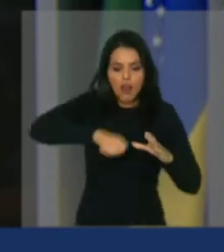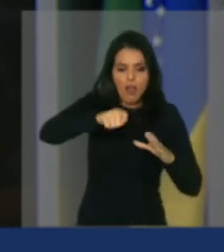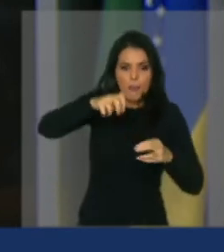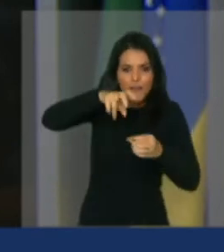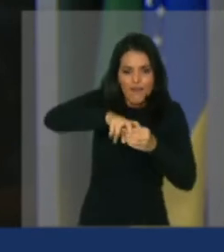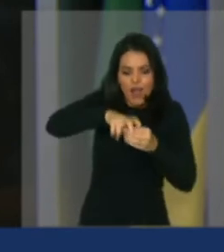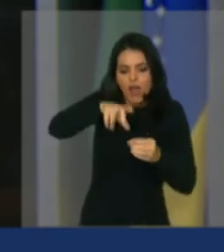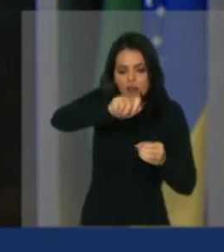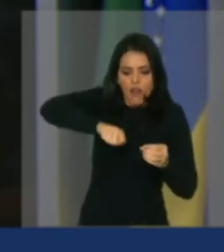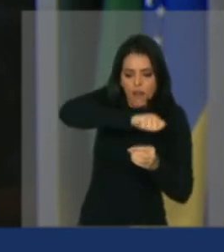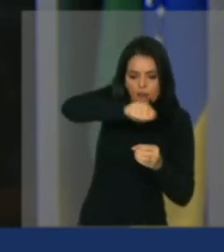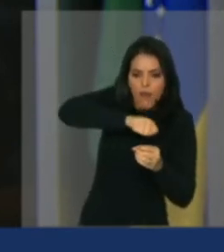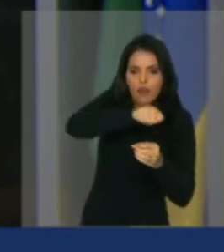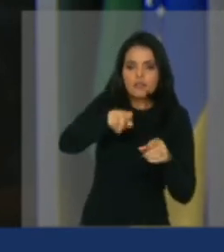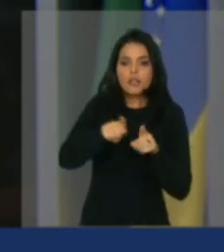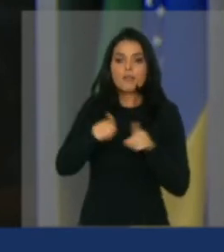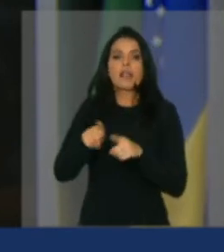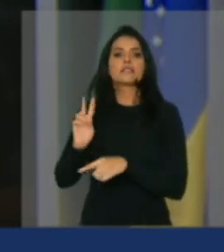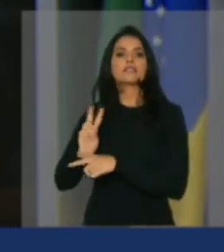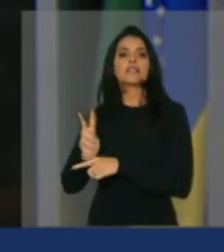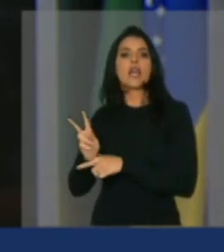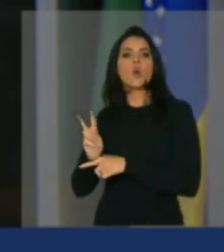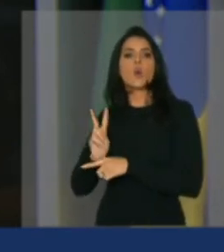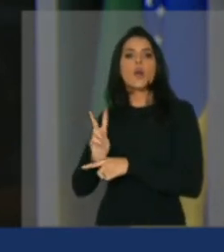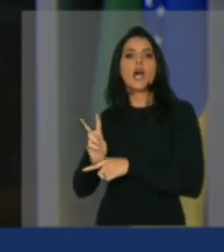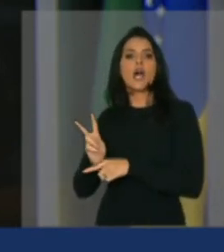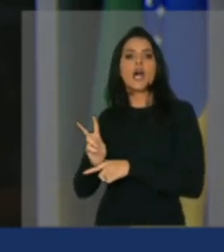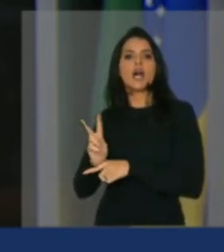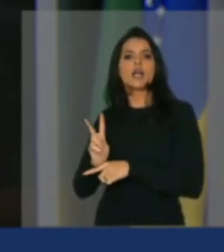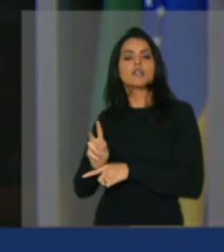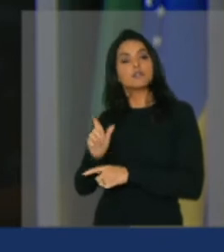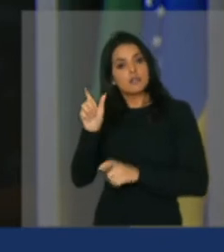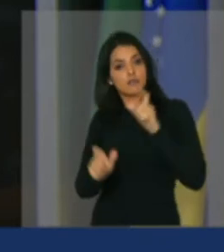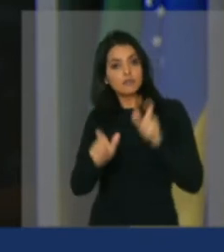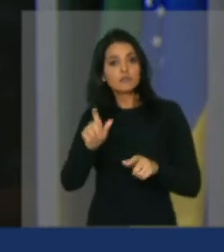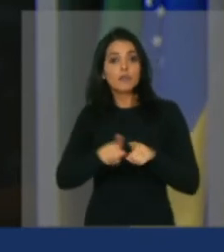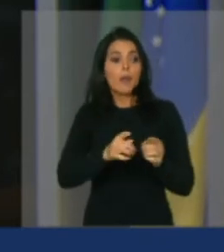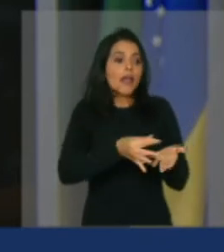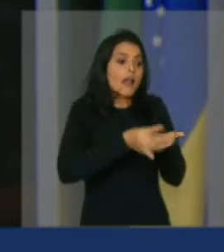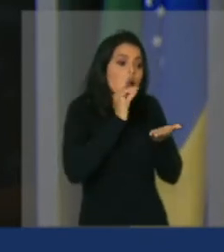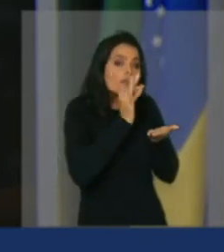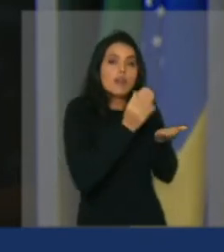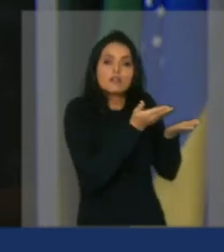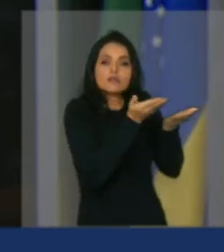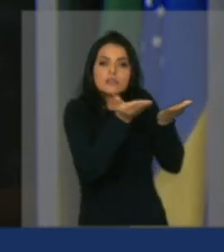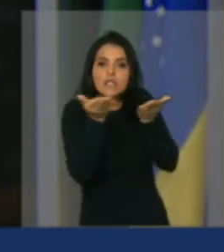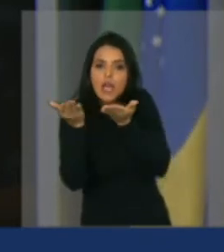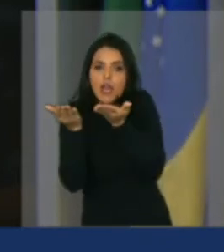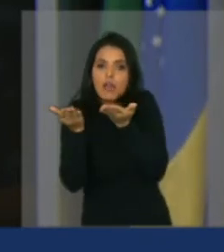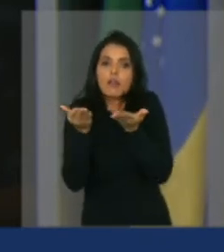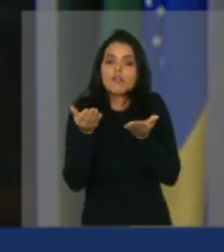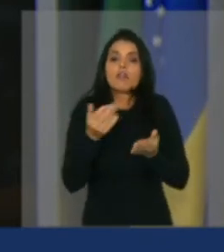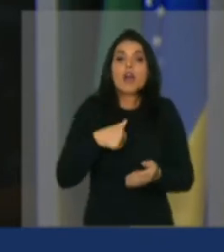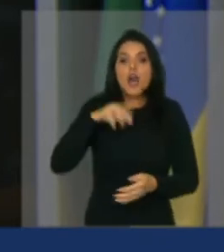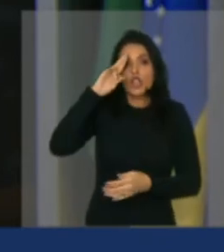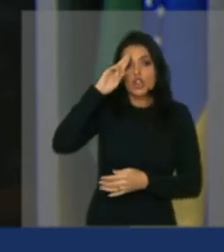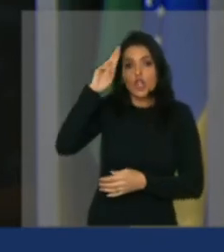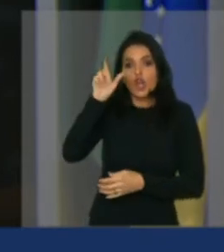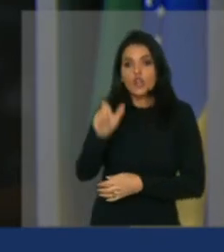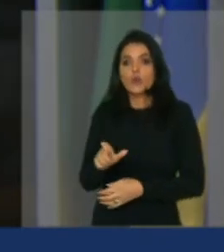DO SEU CARRO, DEPUTADO E DEPUTADA, DO PESSOAL DO CAFÉ ZINHO, E A DONA DESSA EMPRESA,